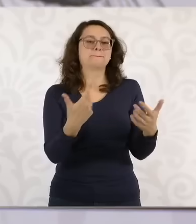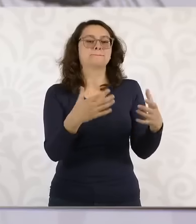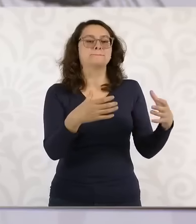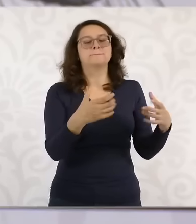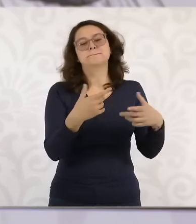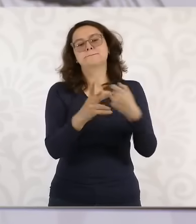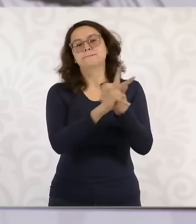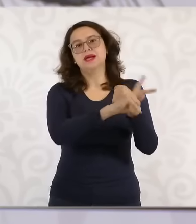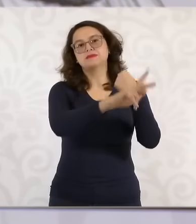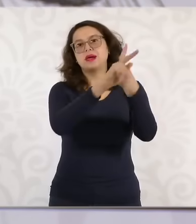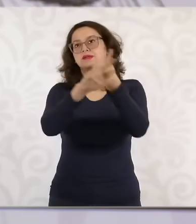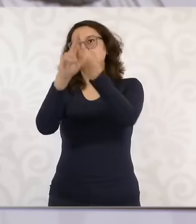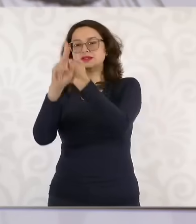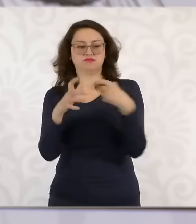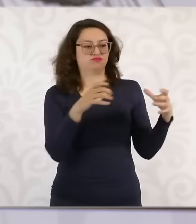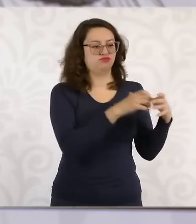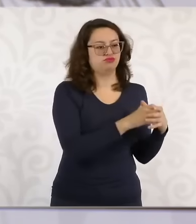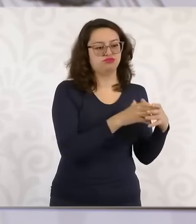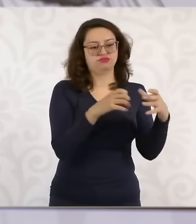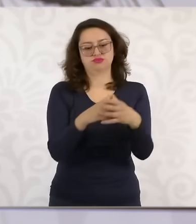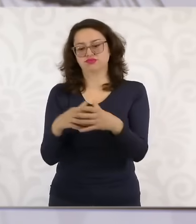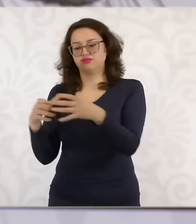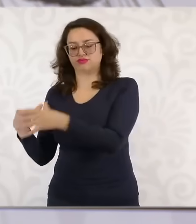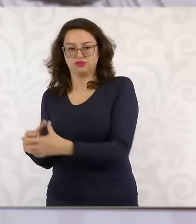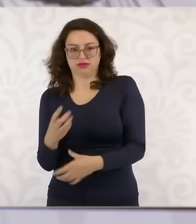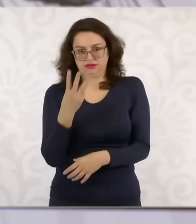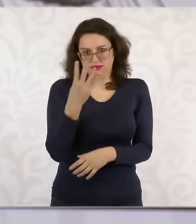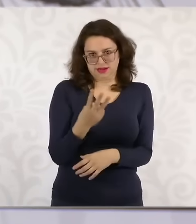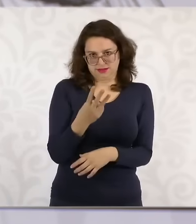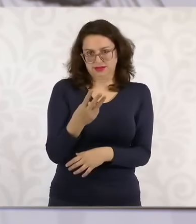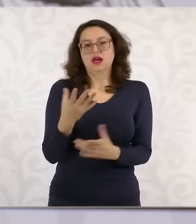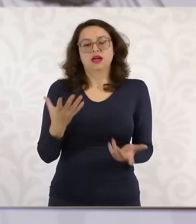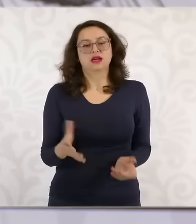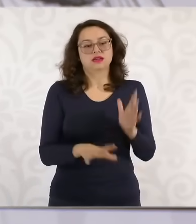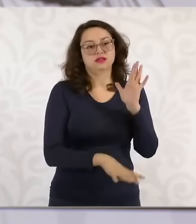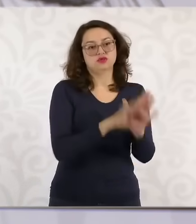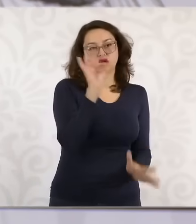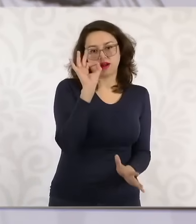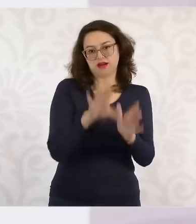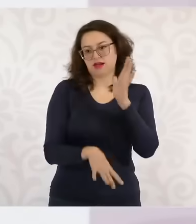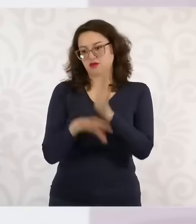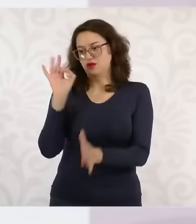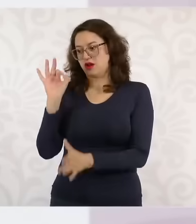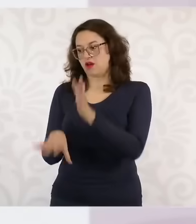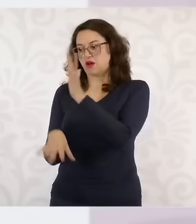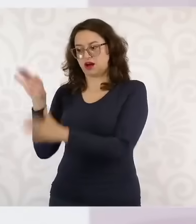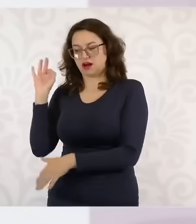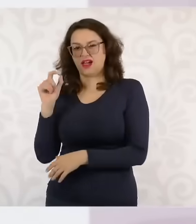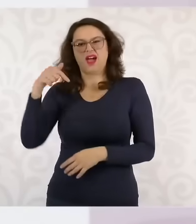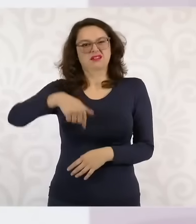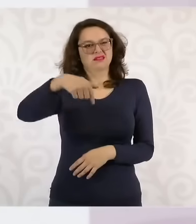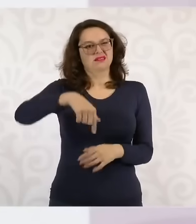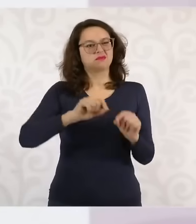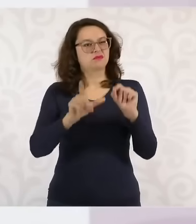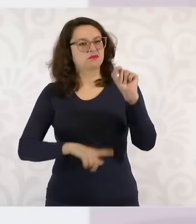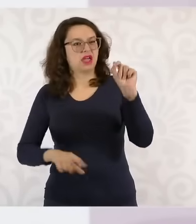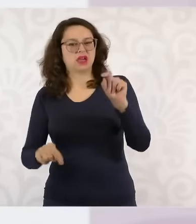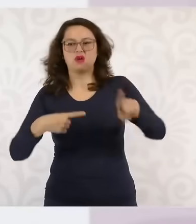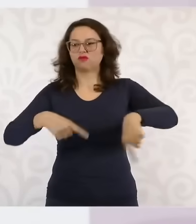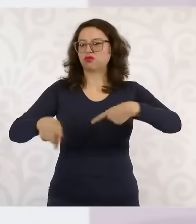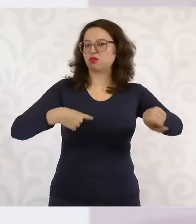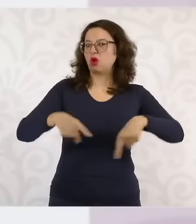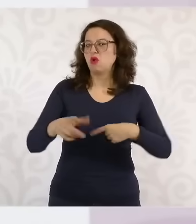al ser uno de los tres de las tres naciones eh sede de la Copa Mundial de Fútbol 2026.